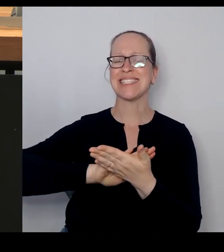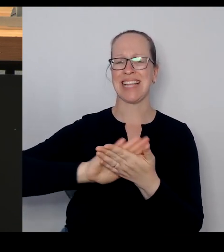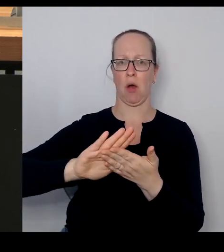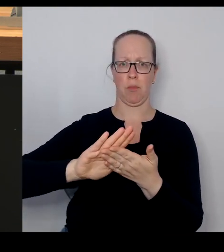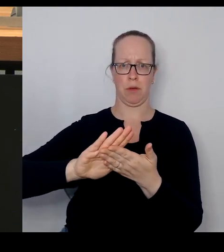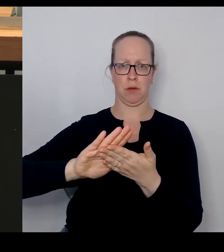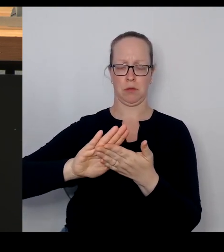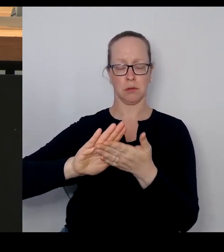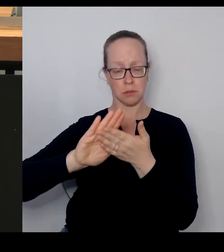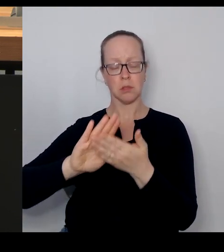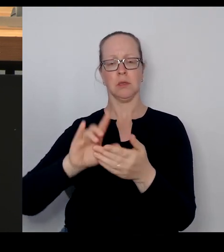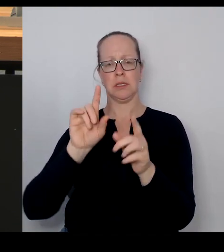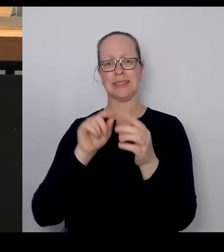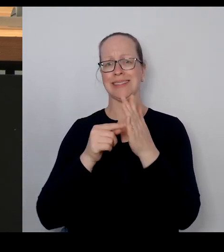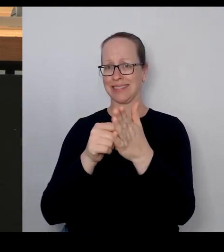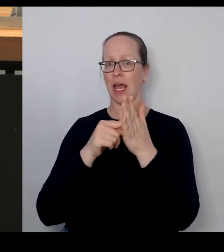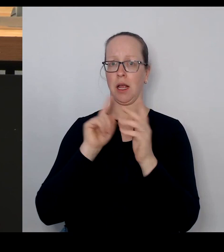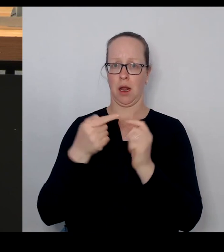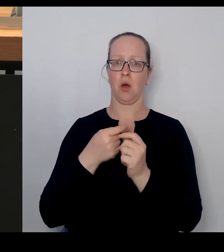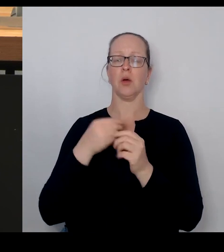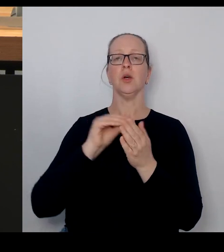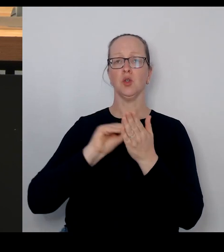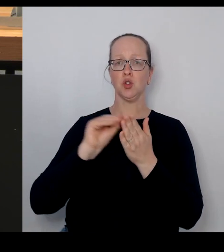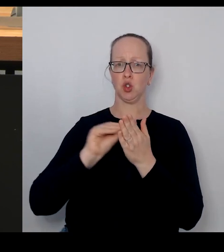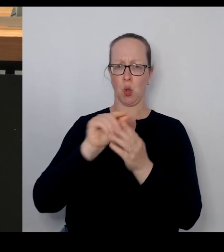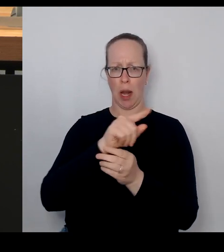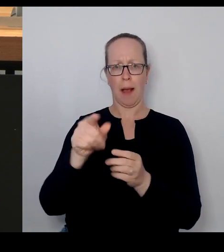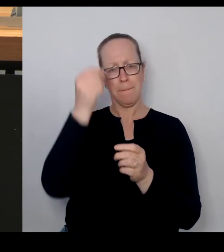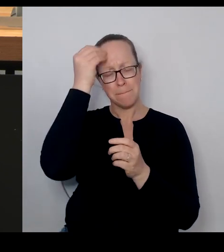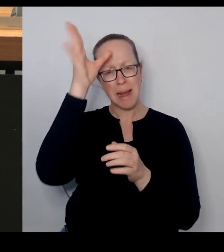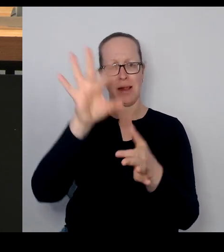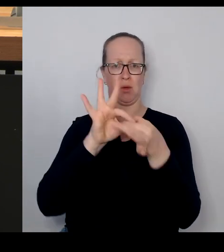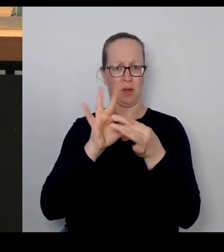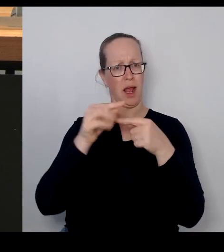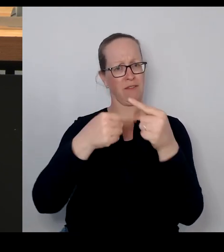Beides gehört zusammen und ist nicht zu trennen. Beides muss zusammen gedacht werden. Und die Position der